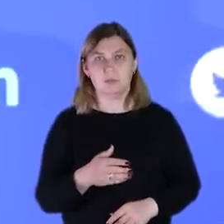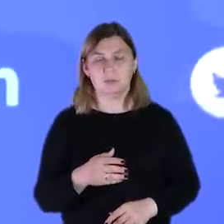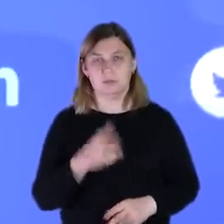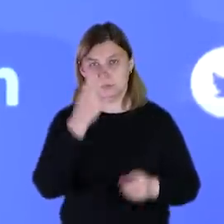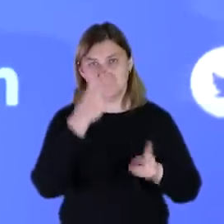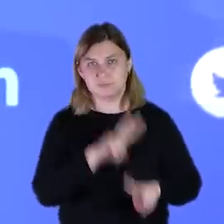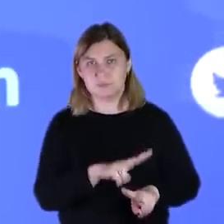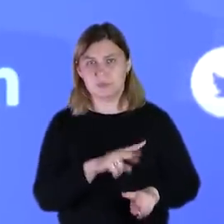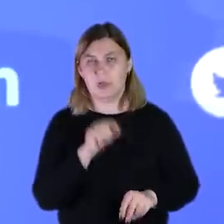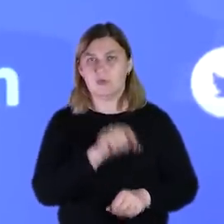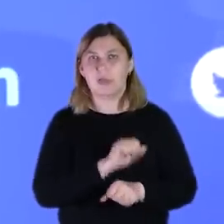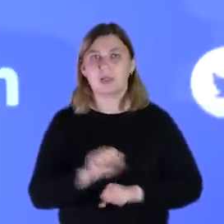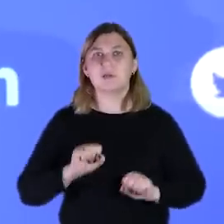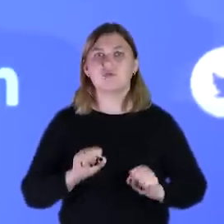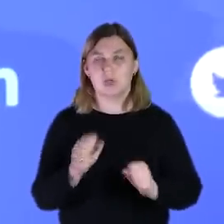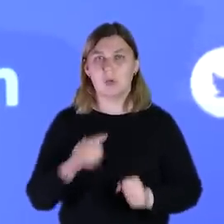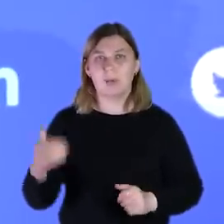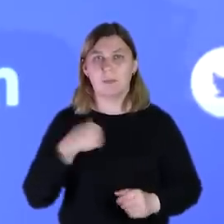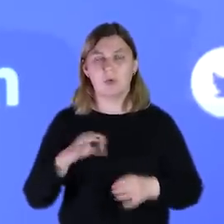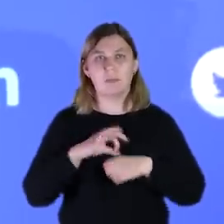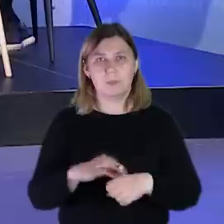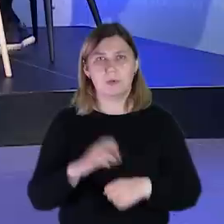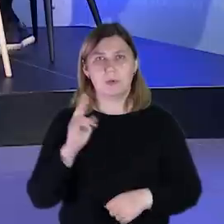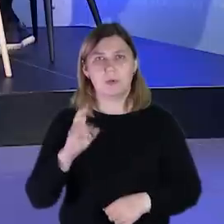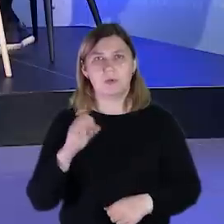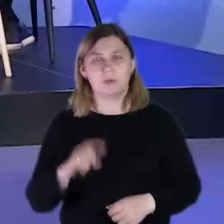że te działania były prowadzone przez KOP.